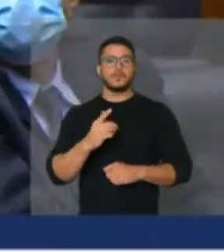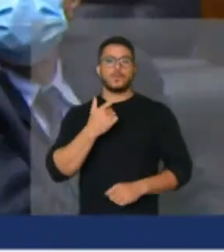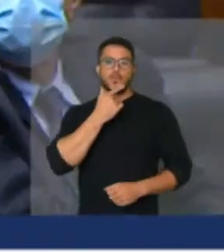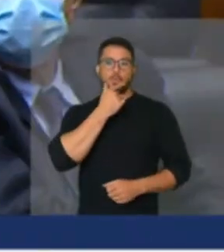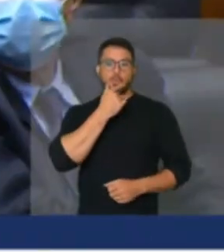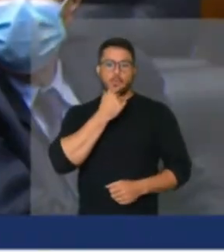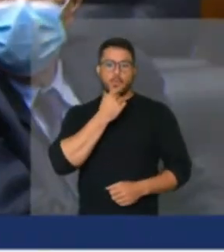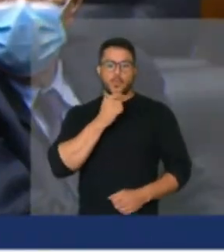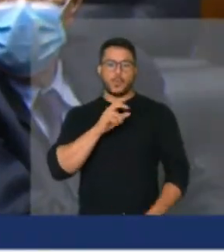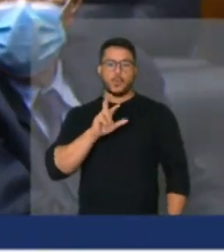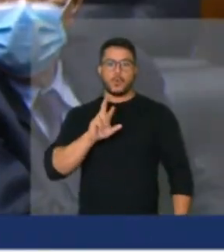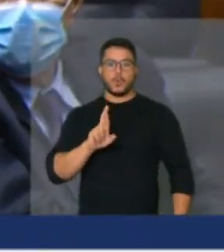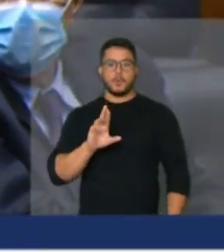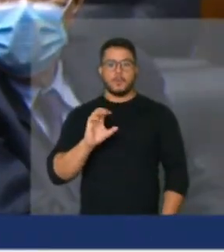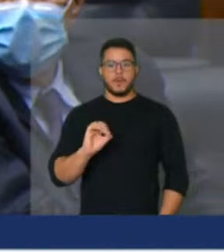SIM, EU QUERIA AGRADECER AO